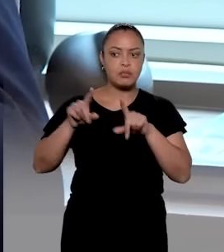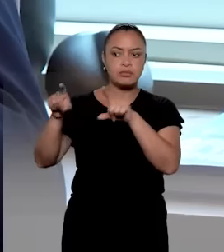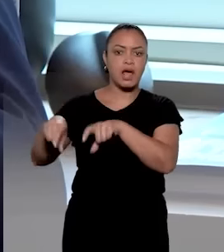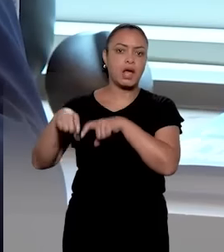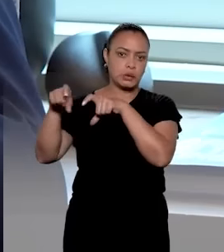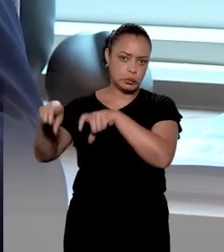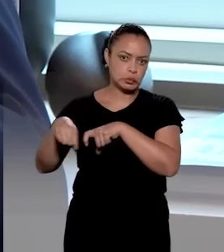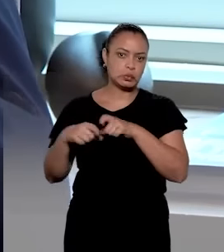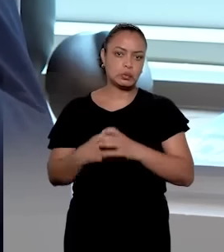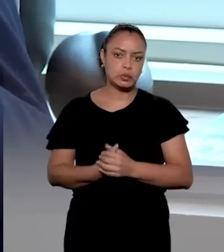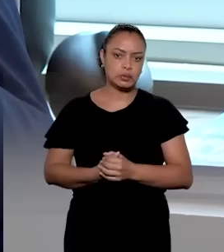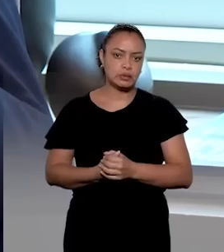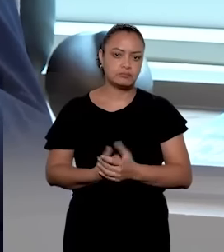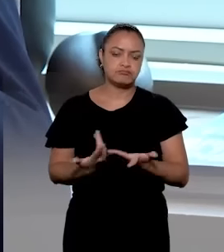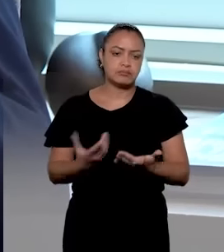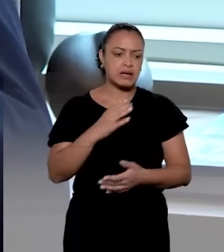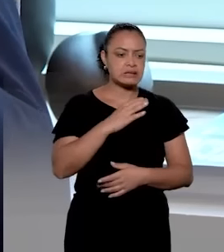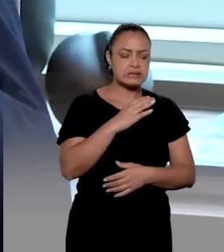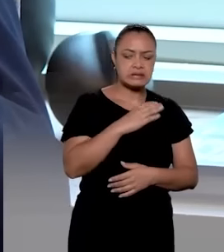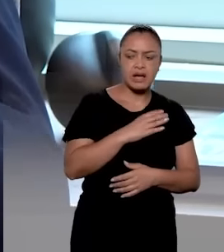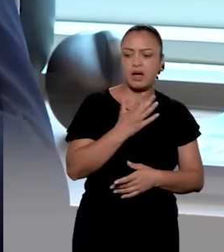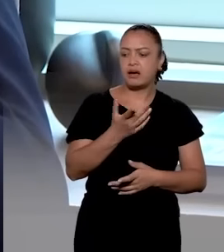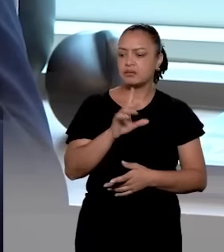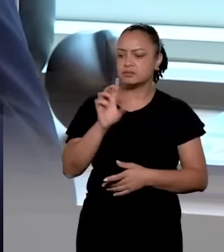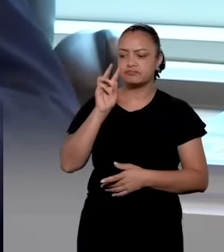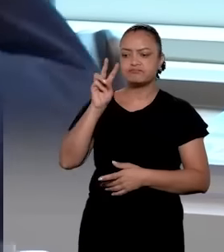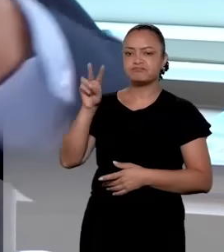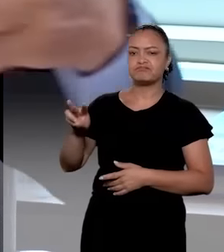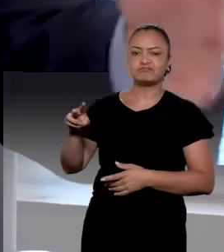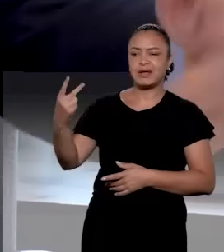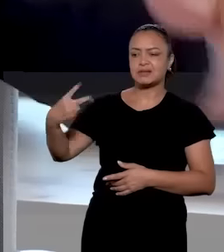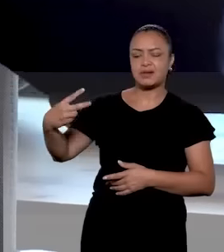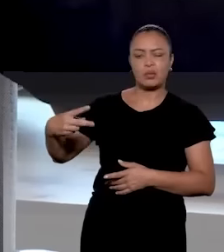urbano do Brasil tem em relação à agricultura. O setor urbano desprezar a agricultura, é um setor